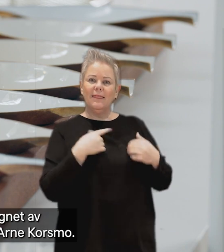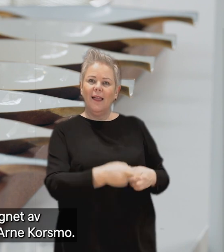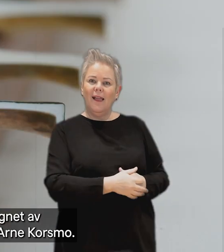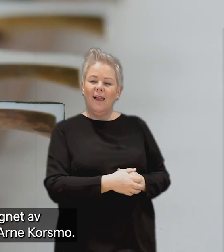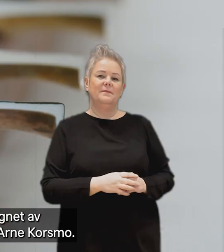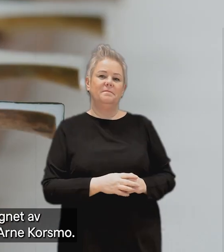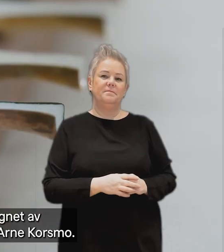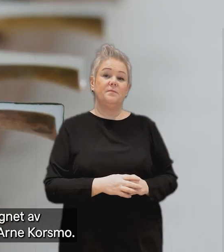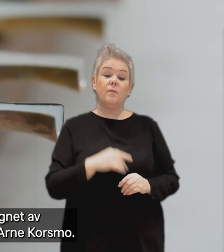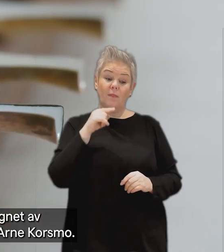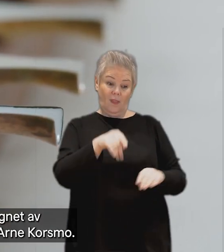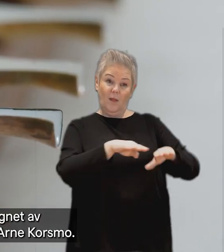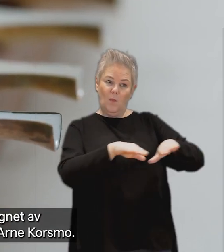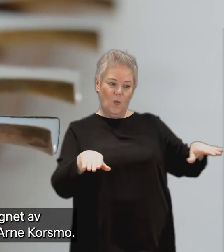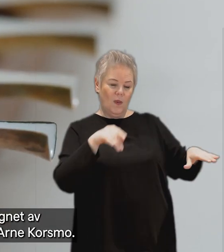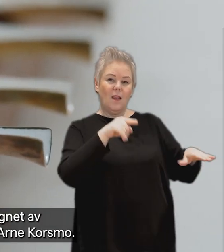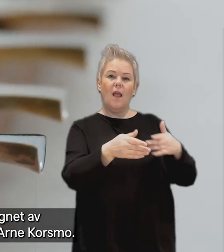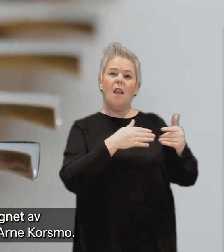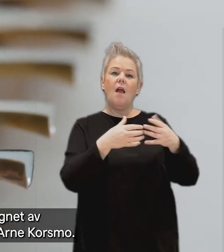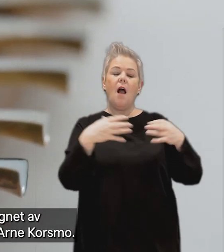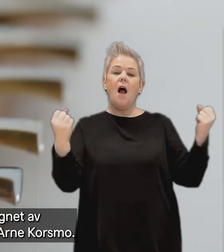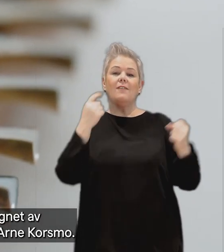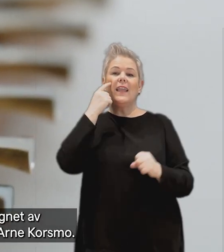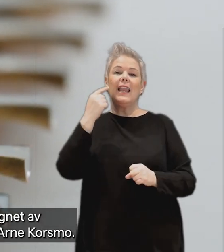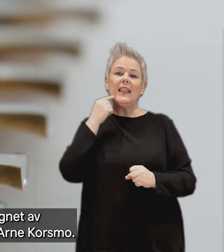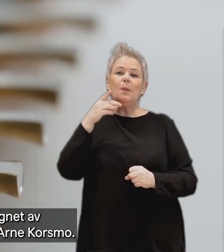Sildebordet er designet av Grete Prytz Kittelsen og Arne Korsmo.